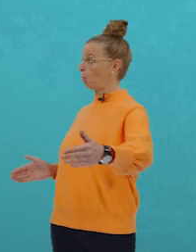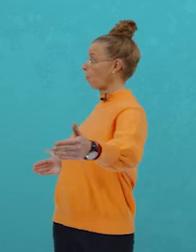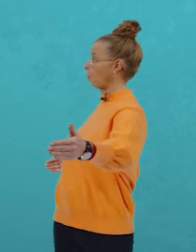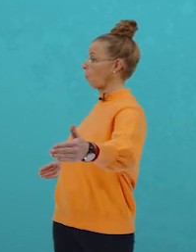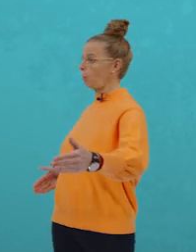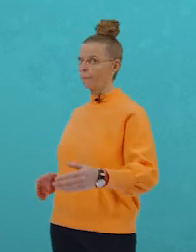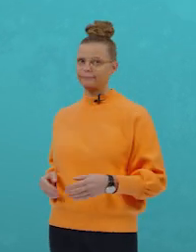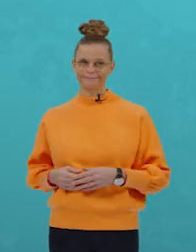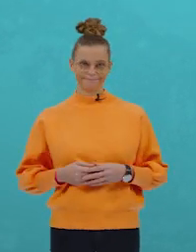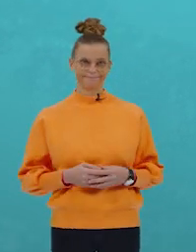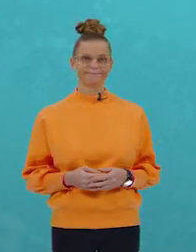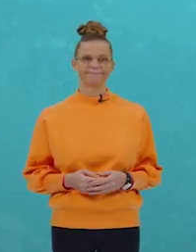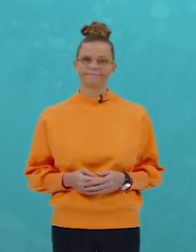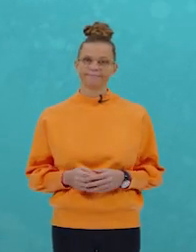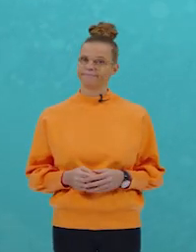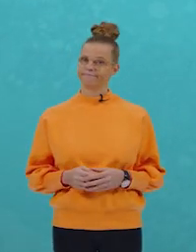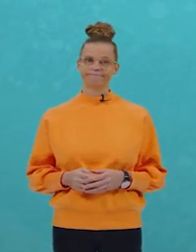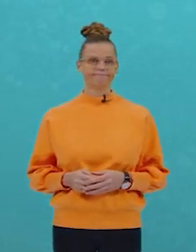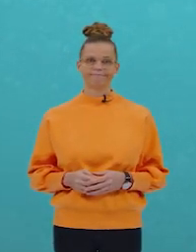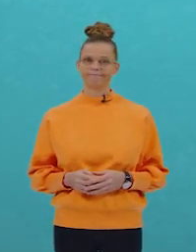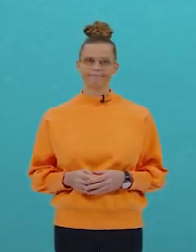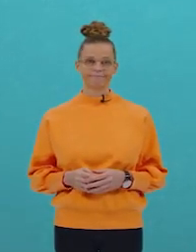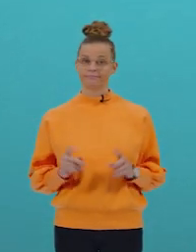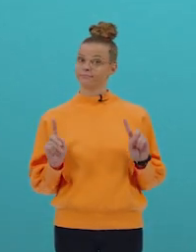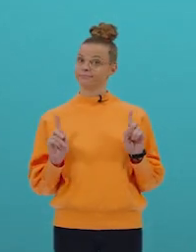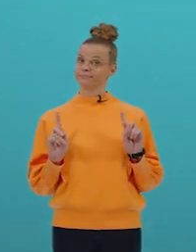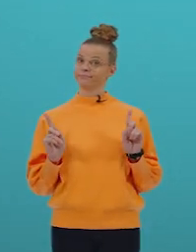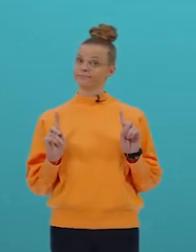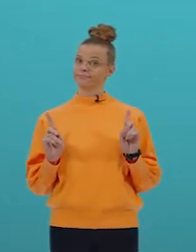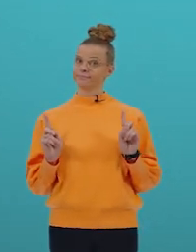vor den Apotheken. Ohne digitalen Impf- oder Genesenennachweis geht in einigen Bundesländern